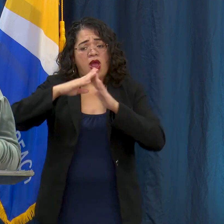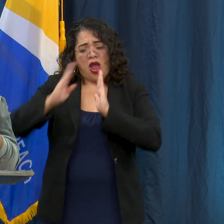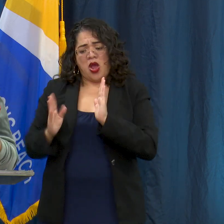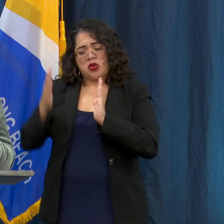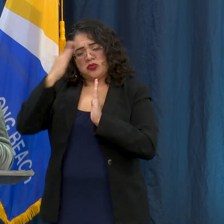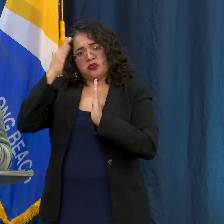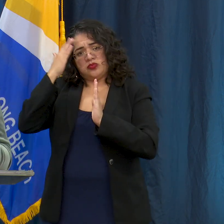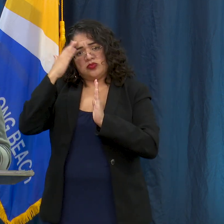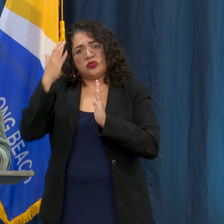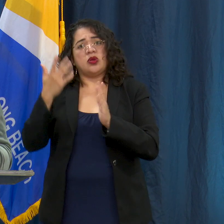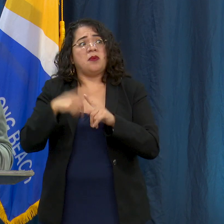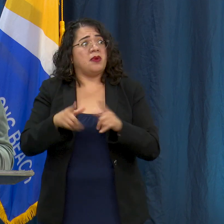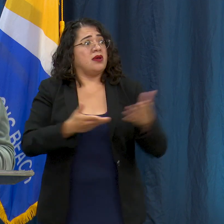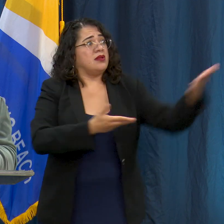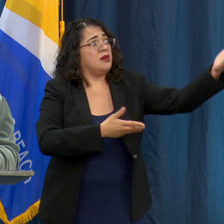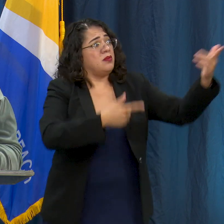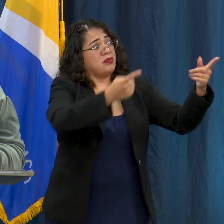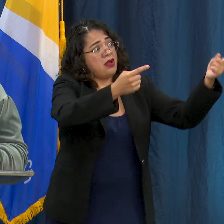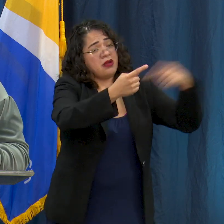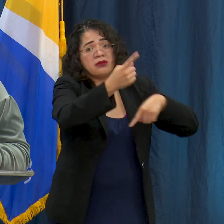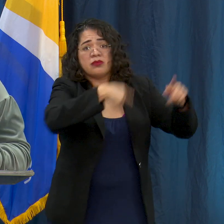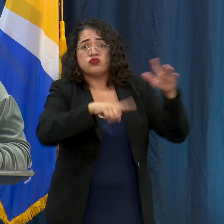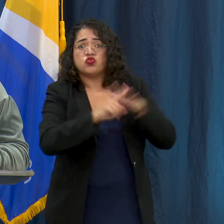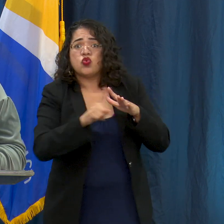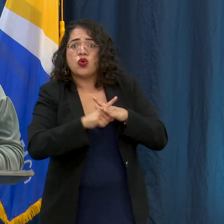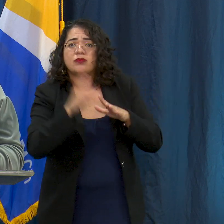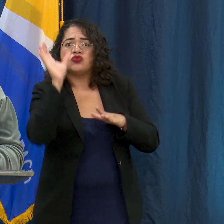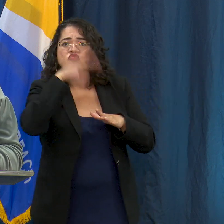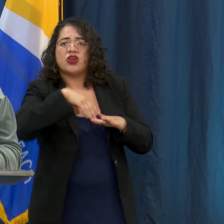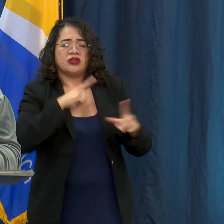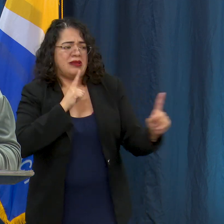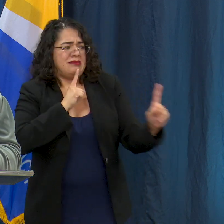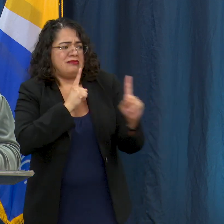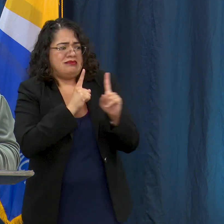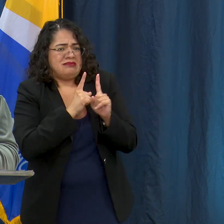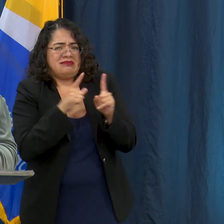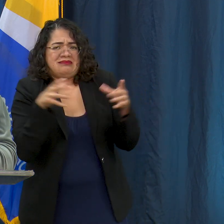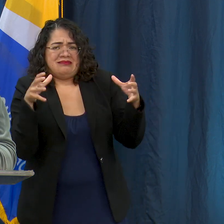puede traer otra bola de Jerry Reuss tambien sabemos que quantum s